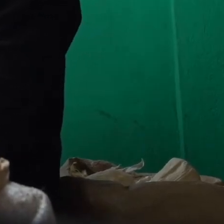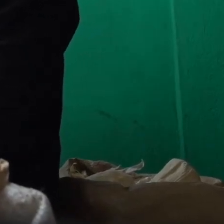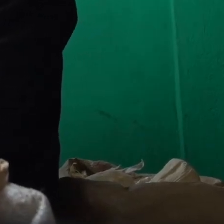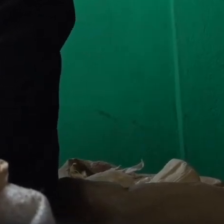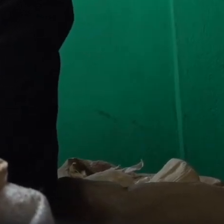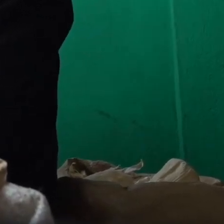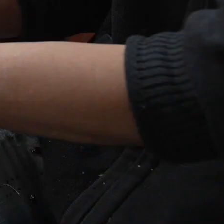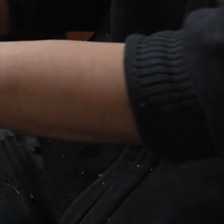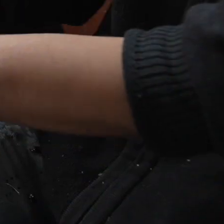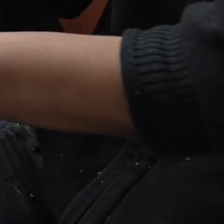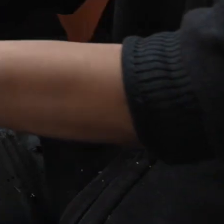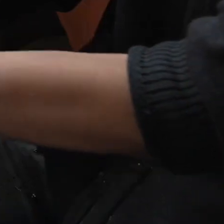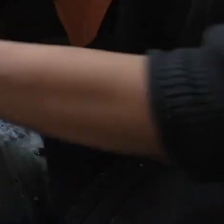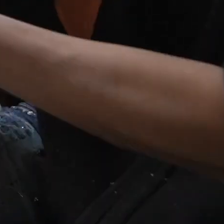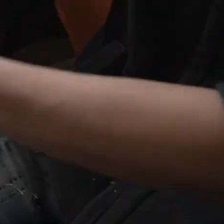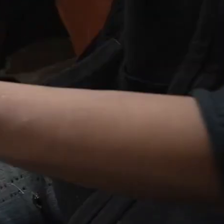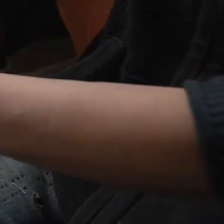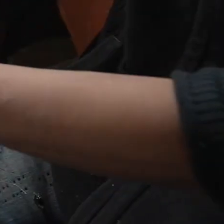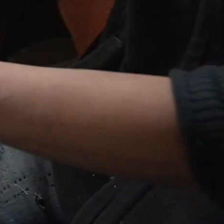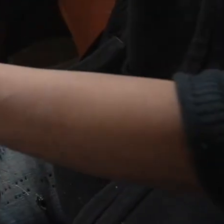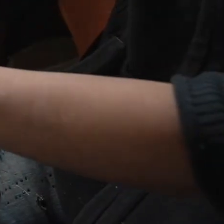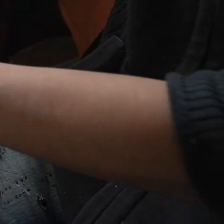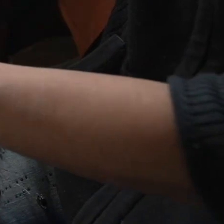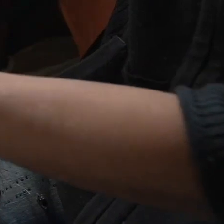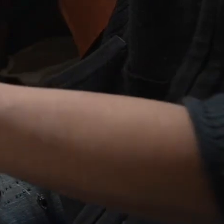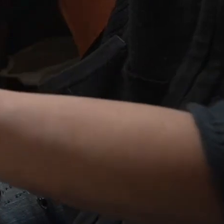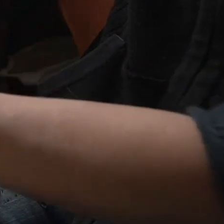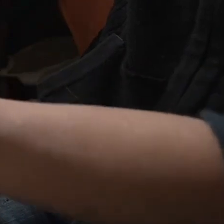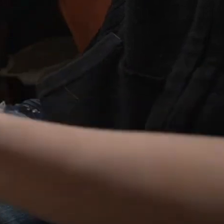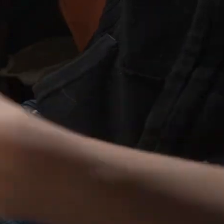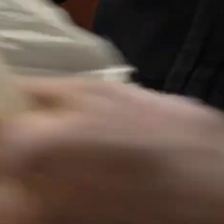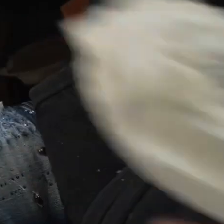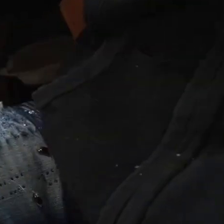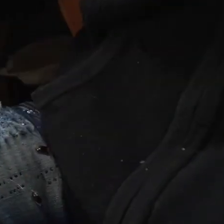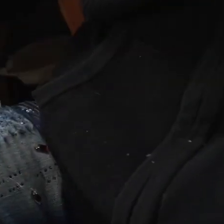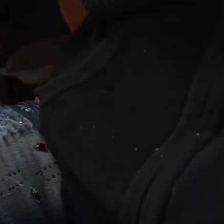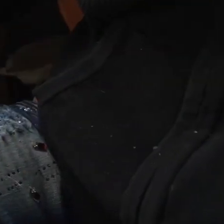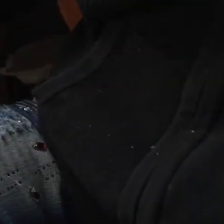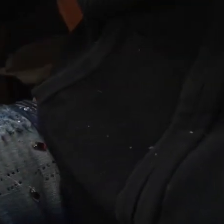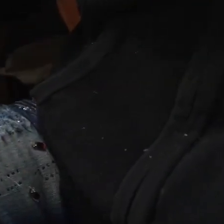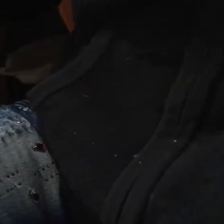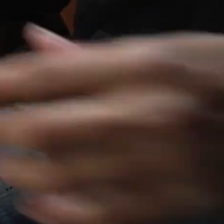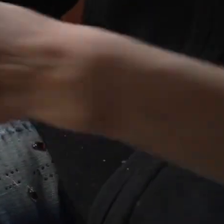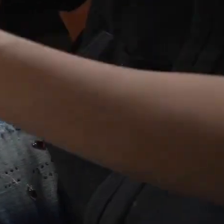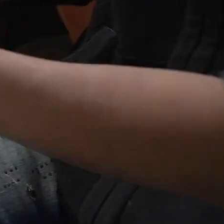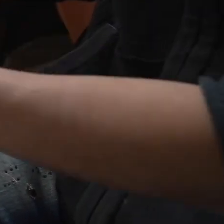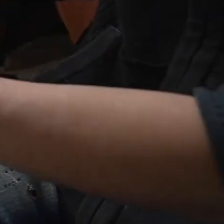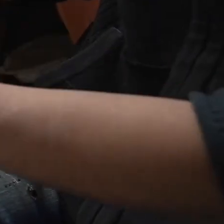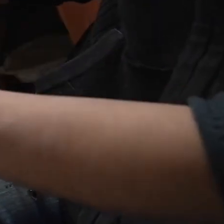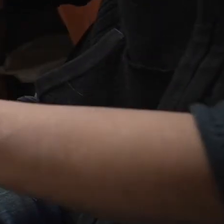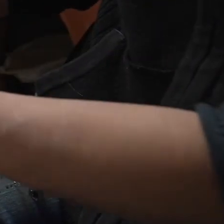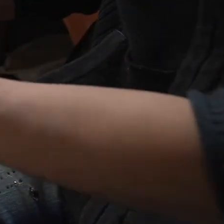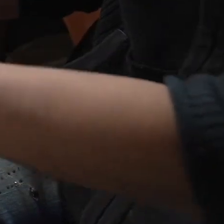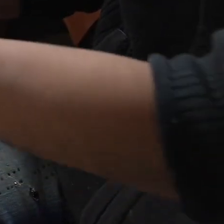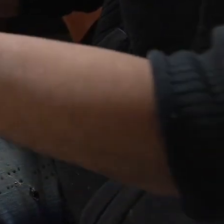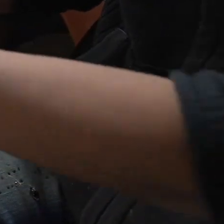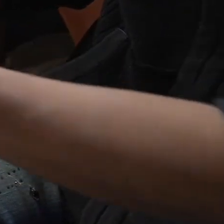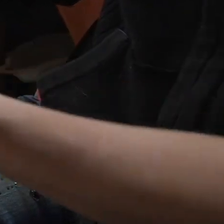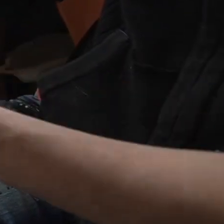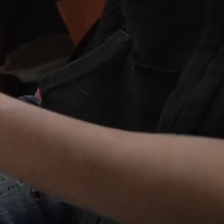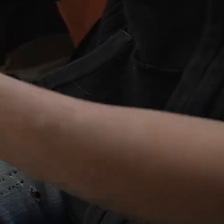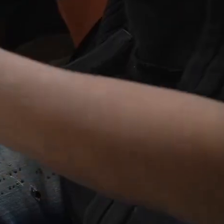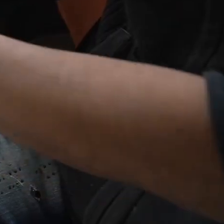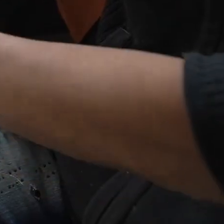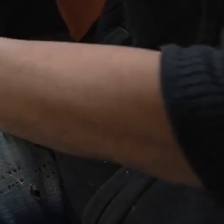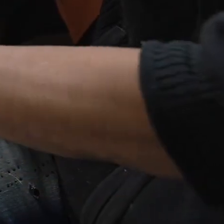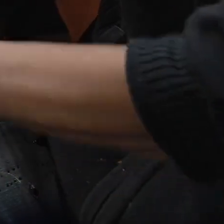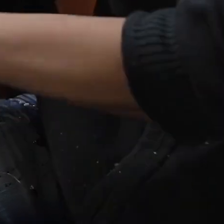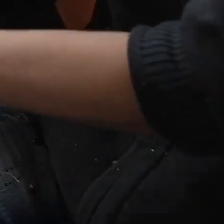Ah cientos de variedades que están reconocidas por las investigaciones mexicanas y también como parte